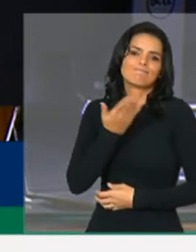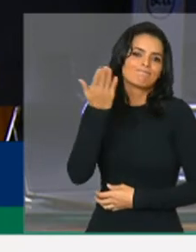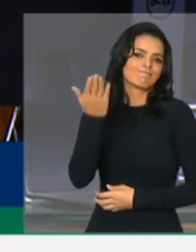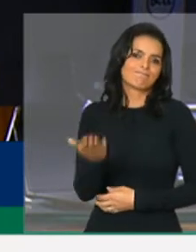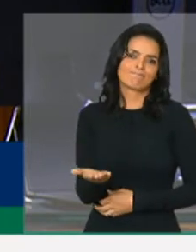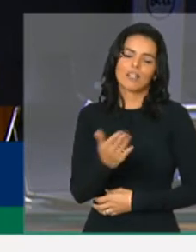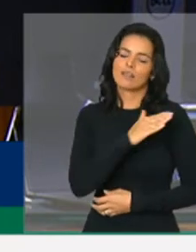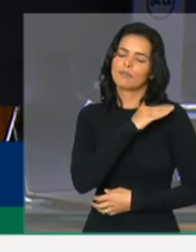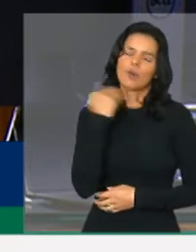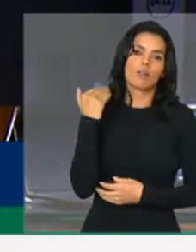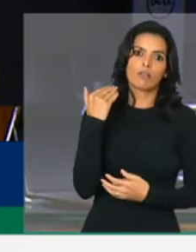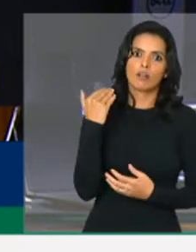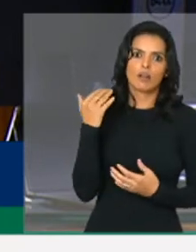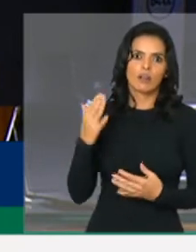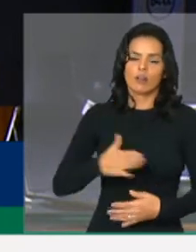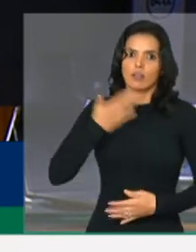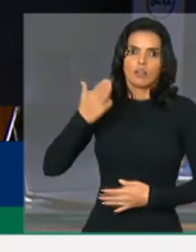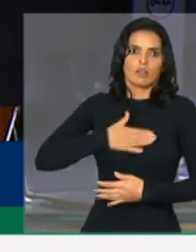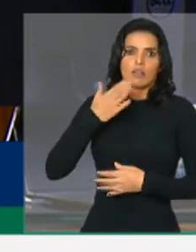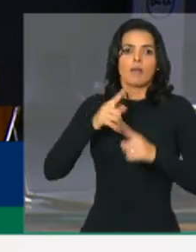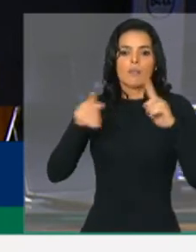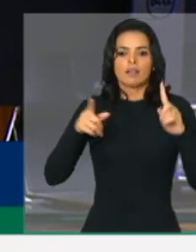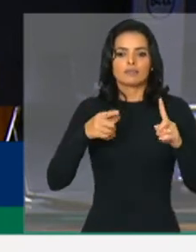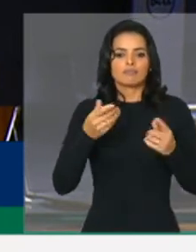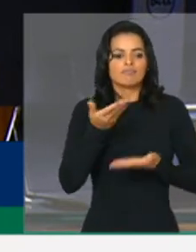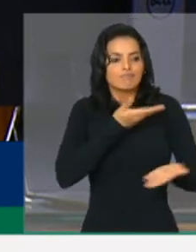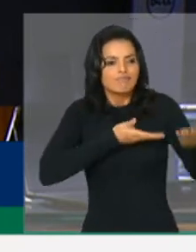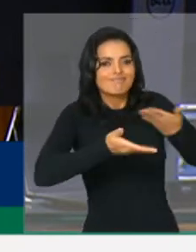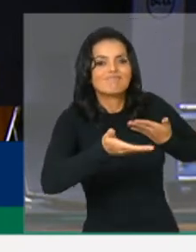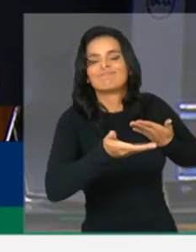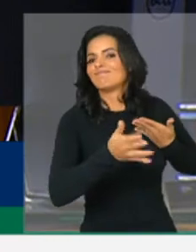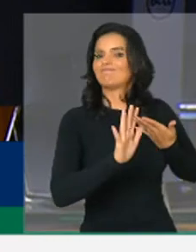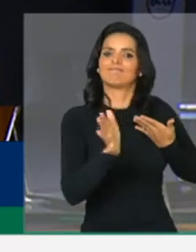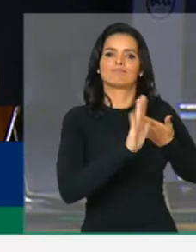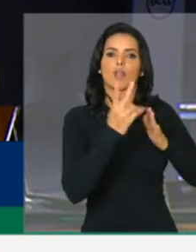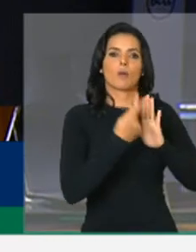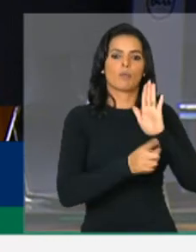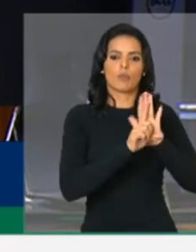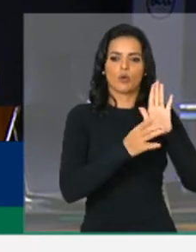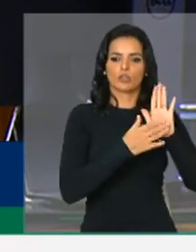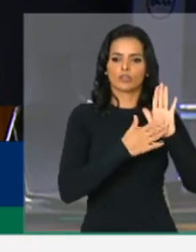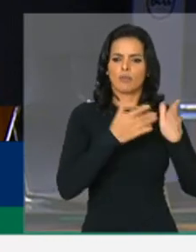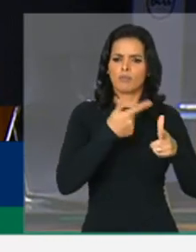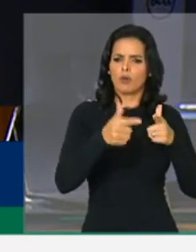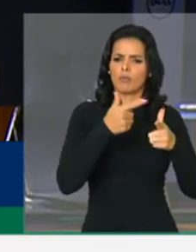VOTADOS. ENTÃO, FAÇO O COMPROMISSO COM VOSSA EXCELÊNCIA DE QUE NA SEMANA QUE VEM ESSE PROJETO PODE ESTAR NA PAUTA. AGORA, NÃO CABE UMA OBSTRUÇÃO PRA